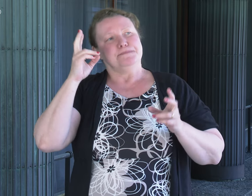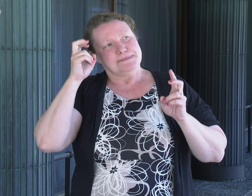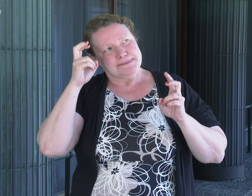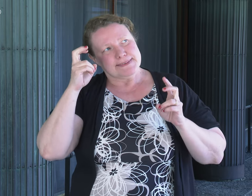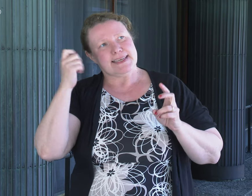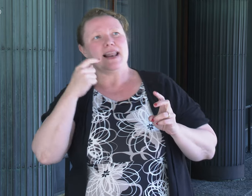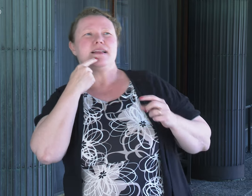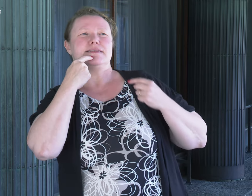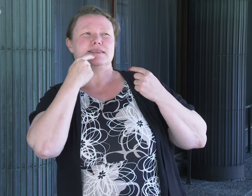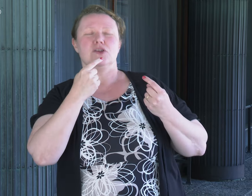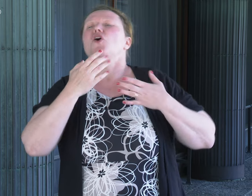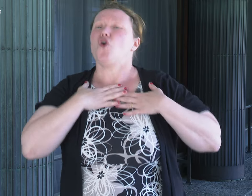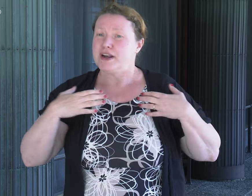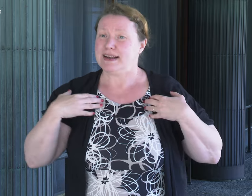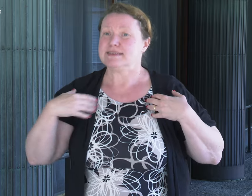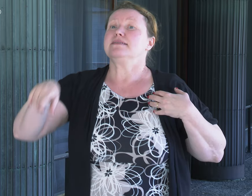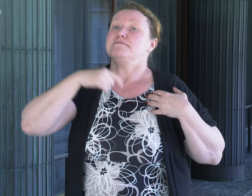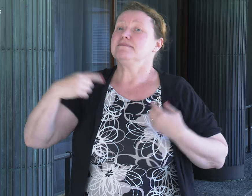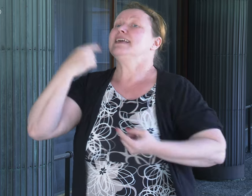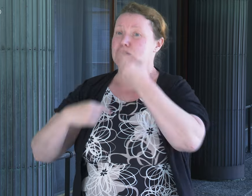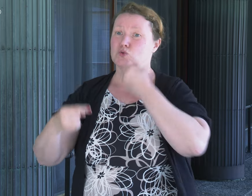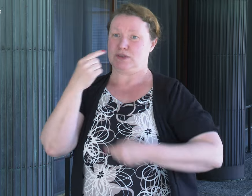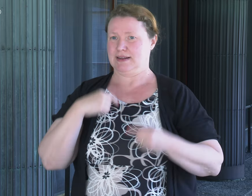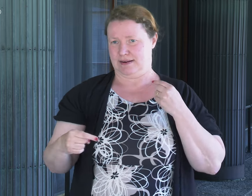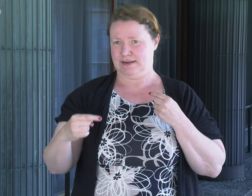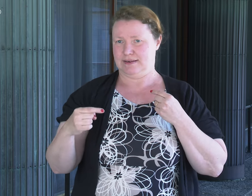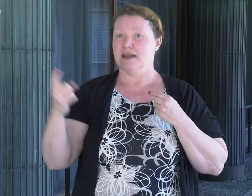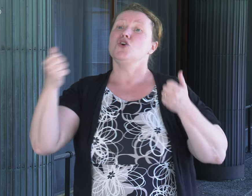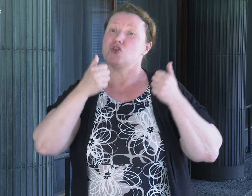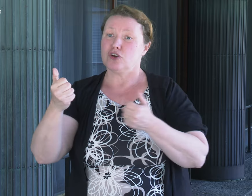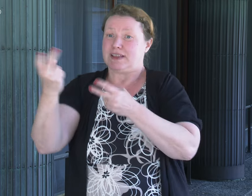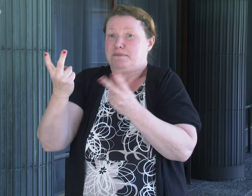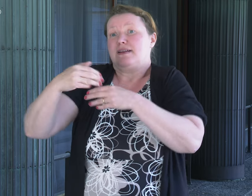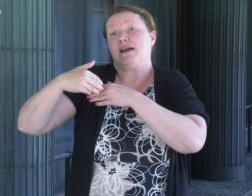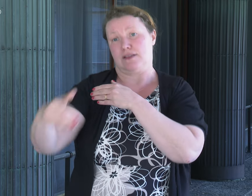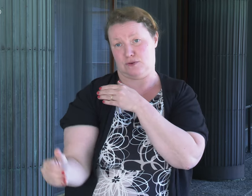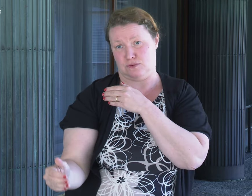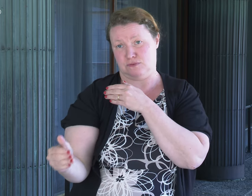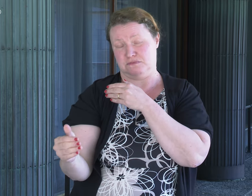Kela totesi, että on hyvä, että keskustelimme asioista ja he toivovat keskustelujen jatkuvan.